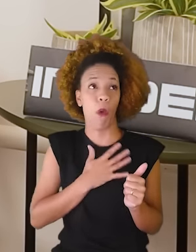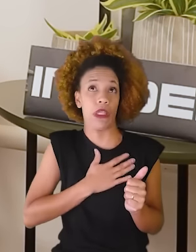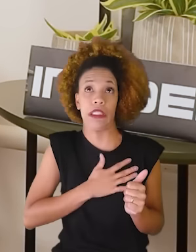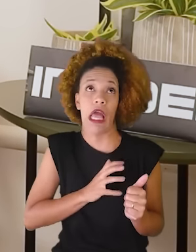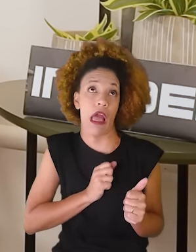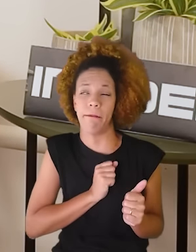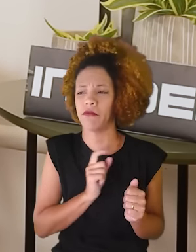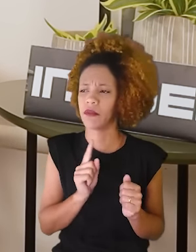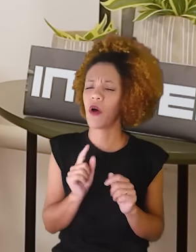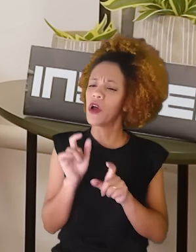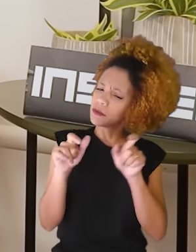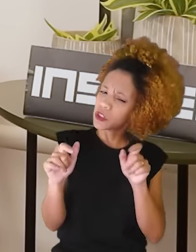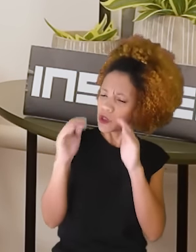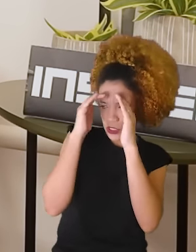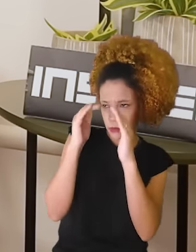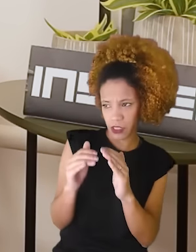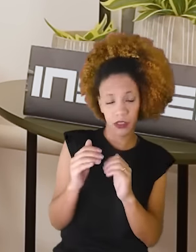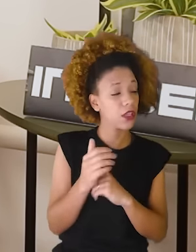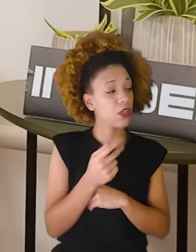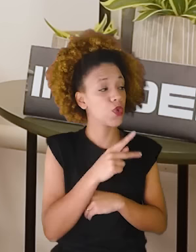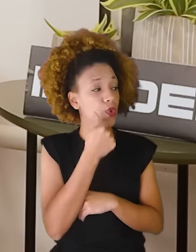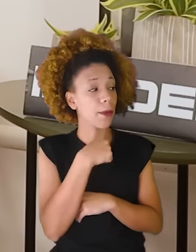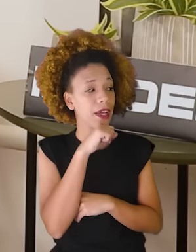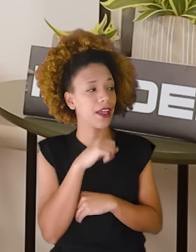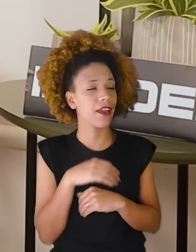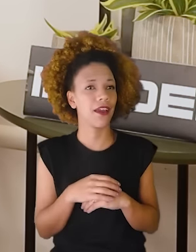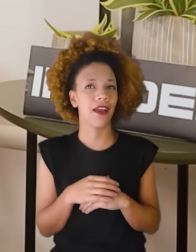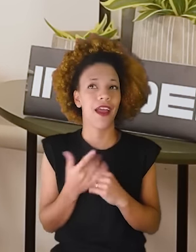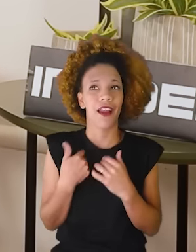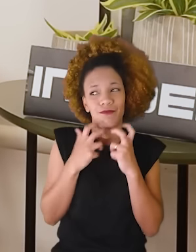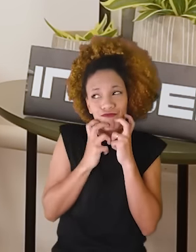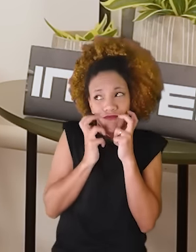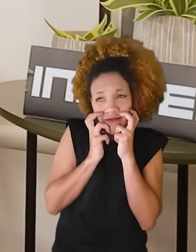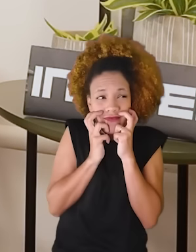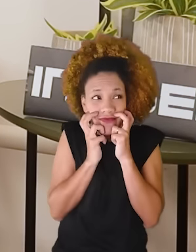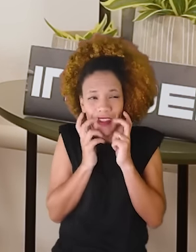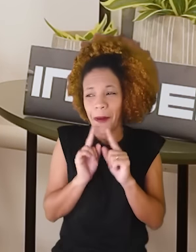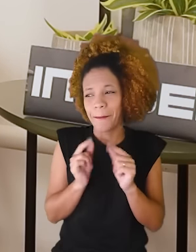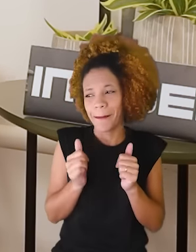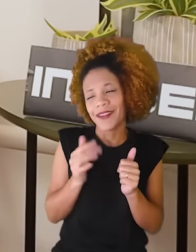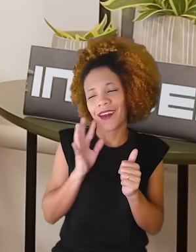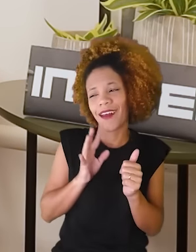legal porque a galera é respeitosa a galera tua mãe minha mãe é mais tímida mas também acha legal